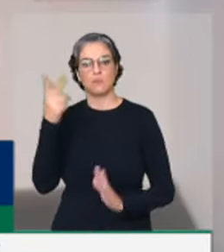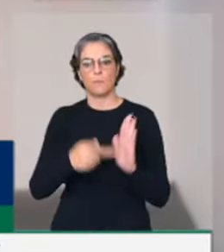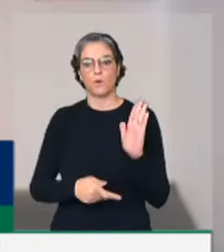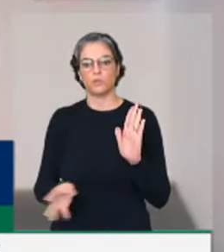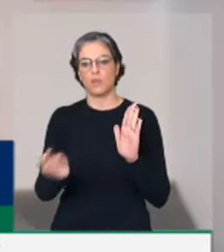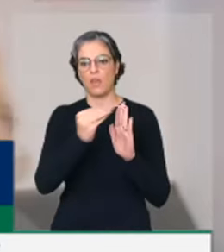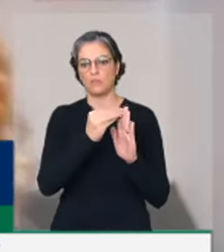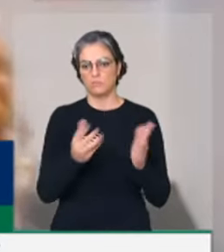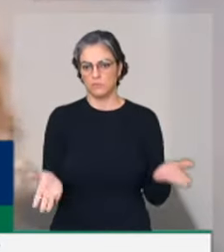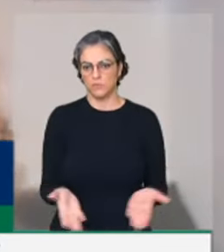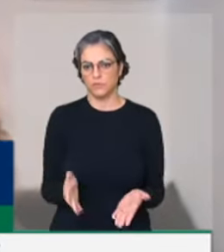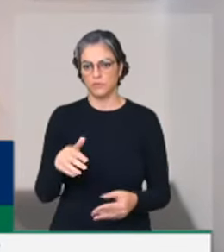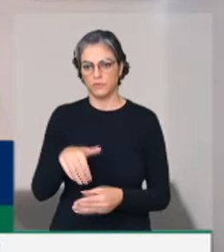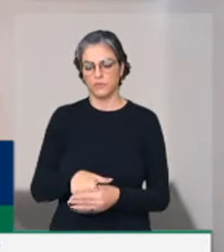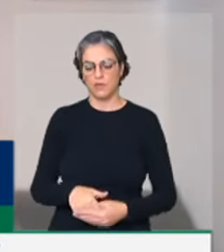ANTERIOR E ACHO QUE A CÂMARA TEM QUE TOMAR AS SUAS